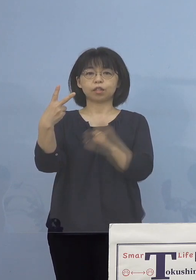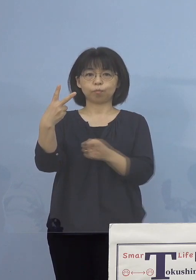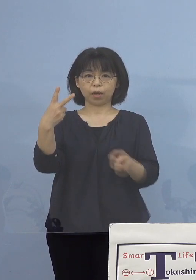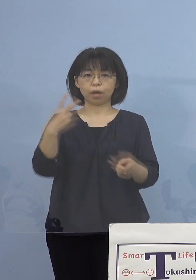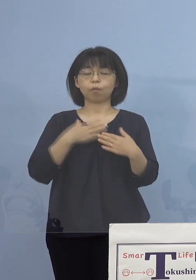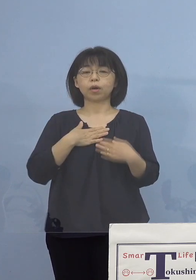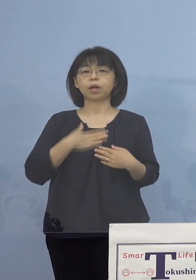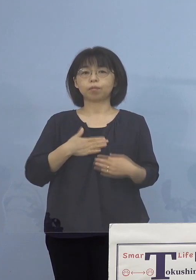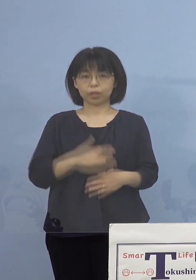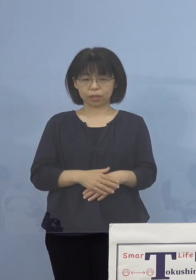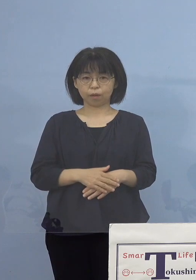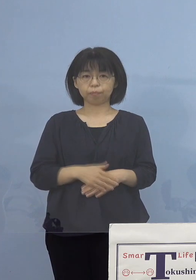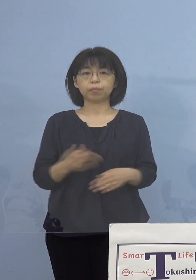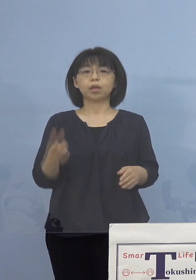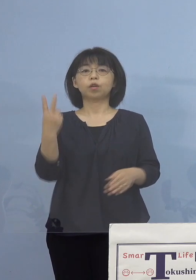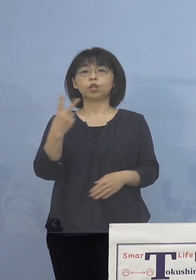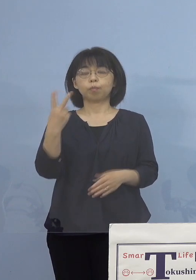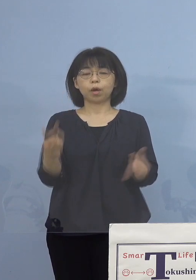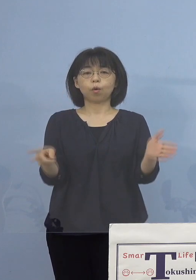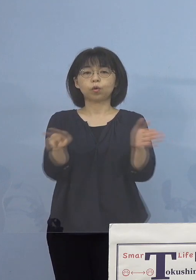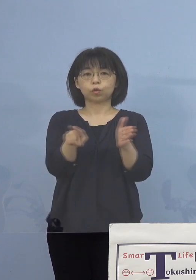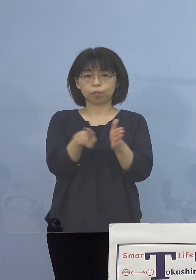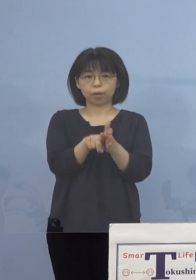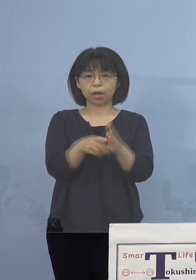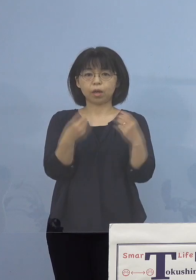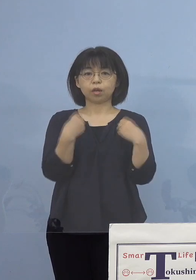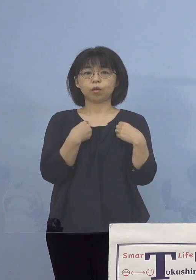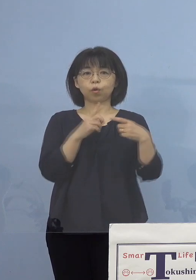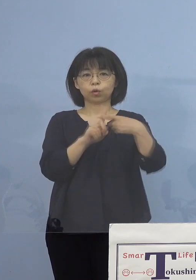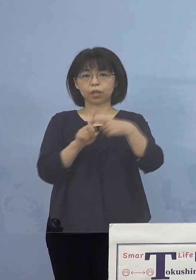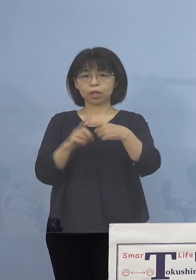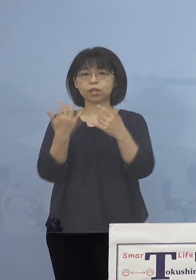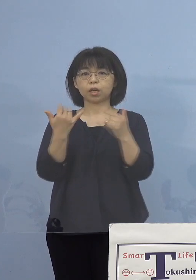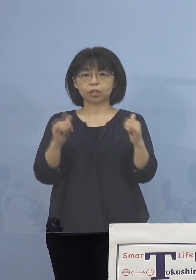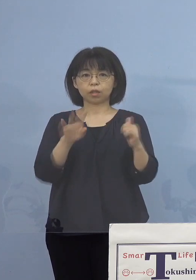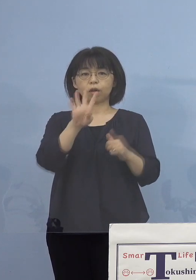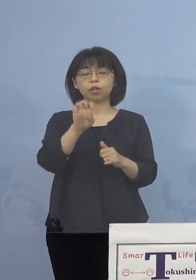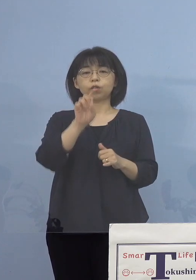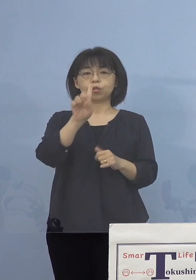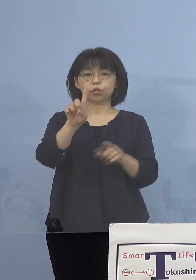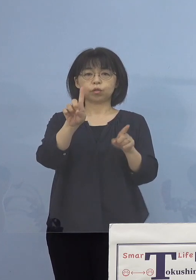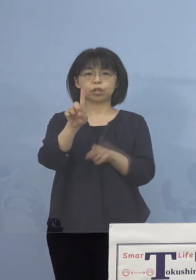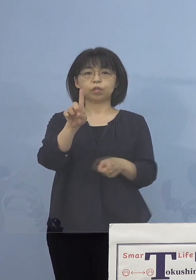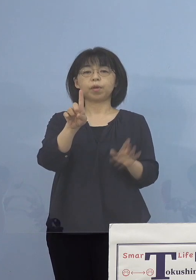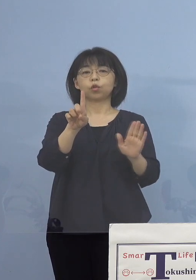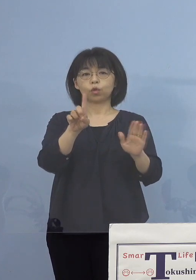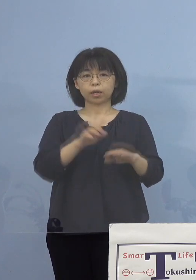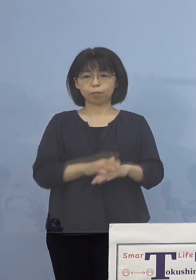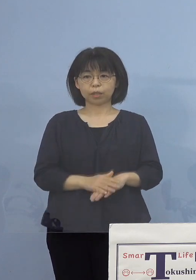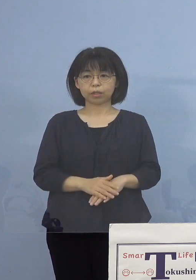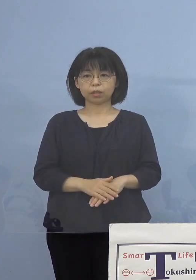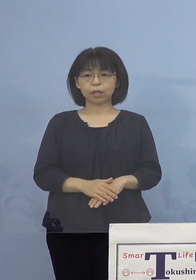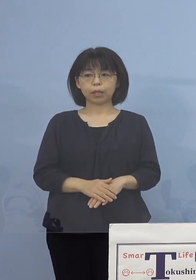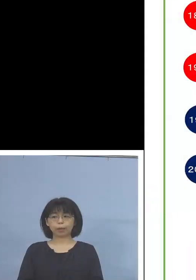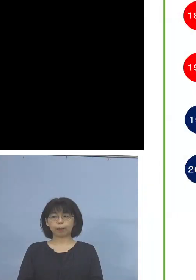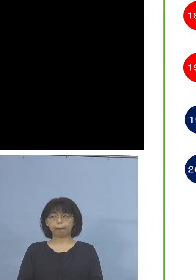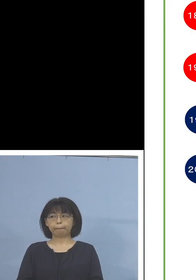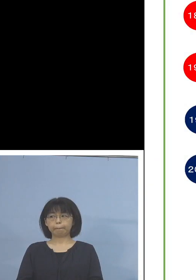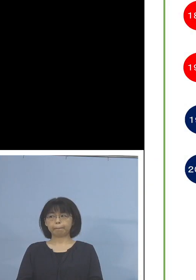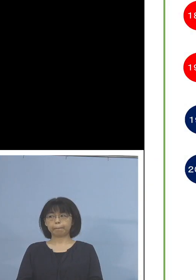この２名を含め陽性者数は全体で41名となります